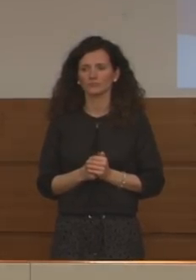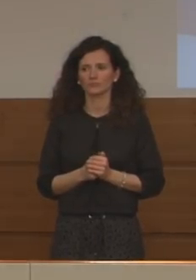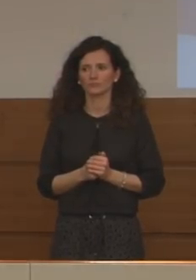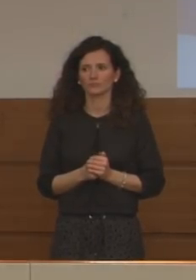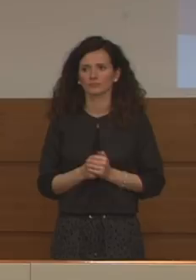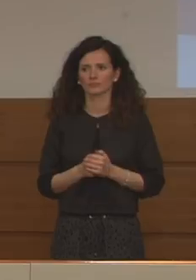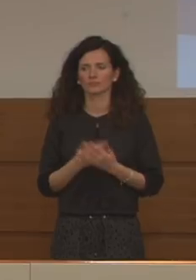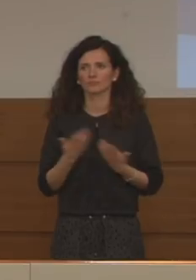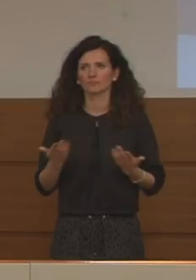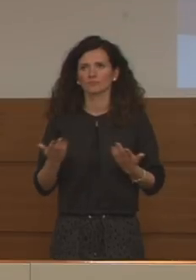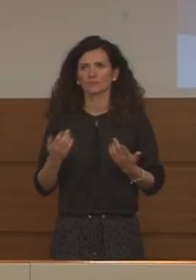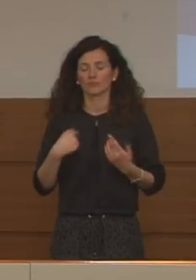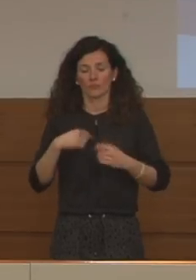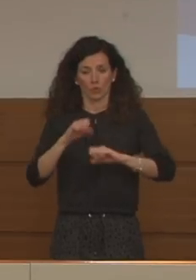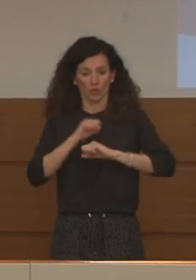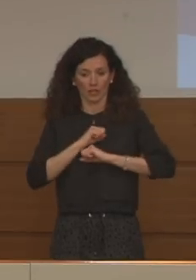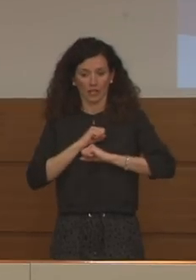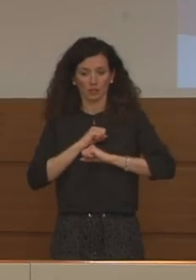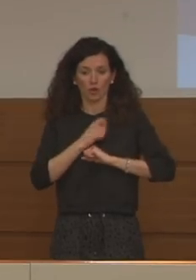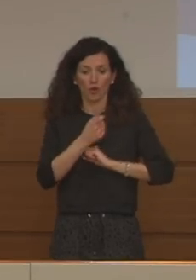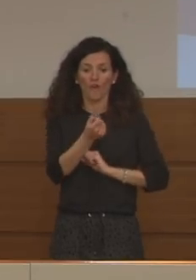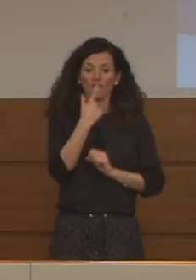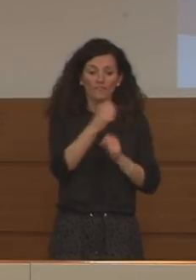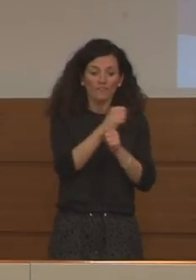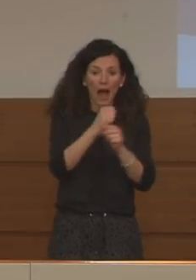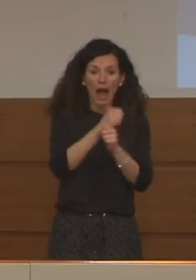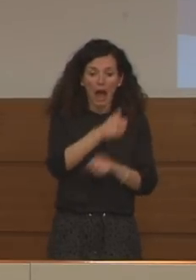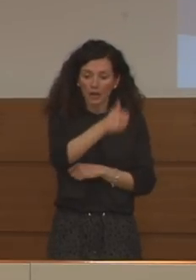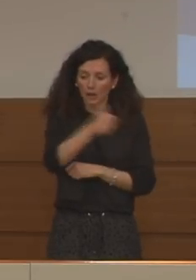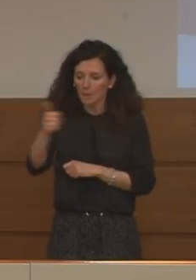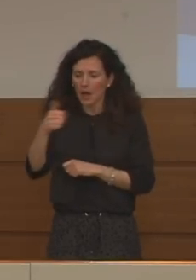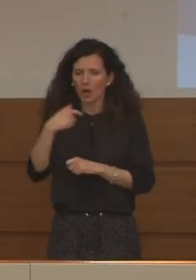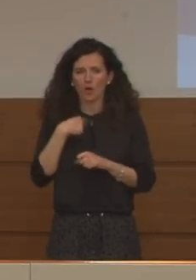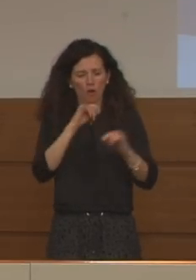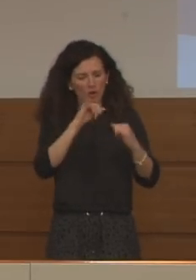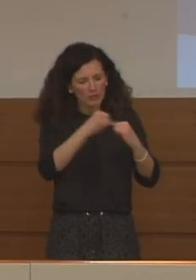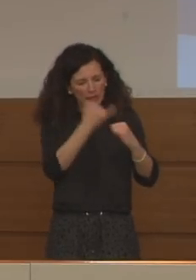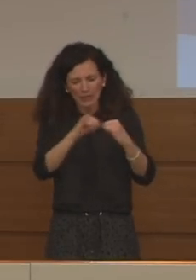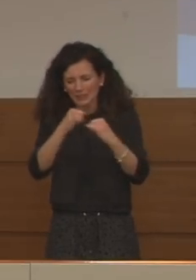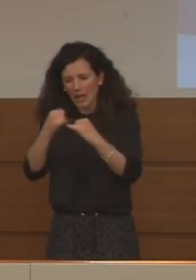del singolo farmaco, ma già per esempio alcune informazioni